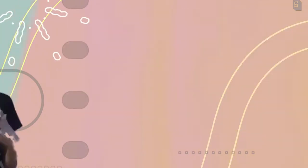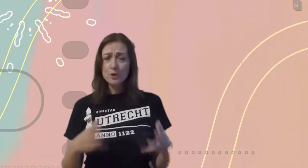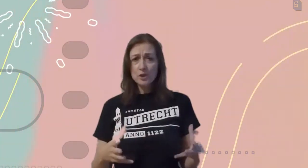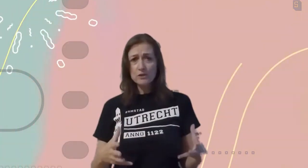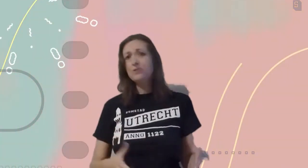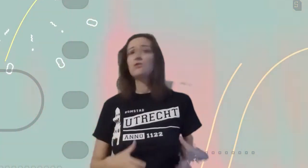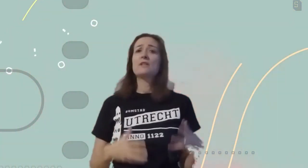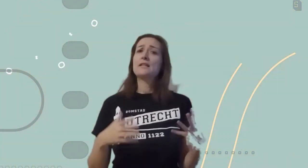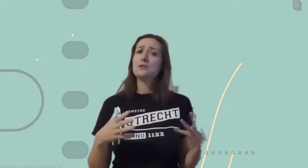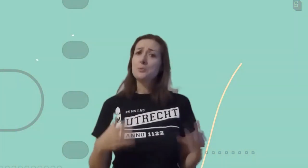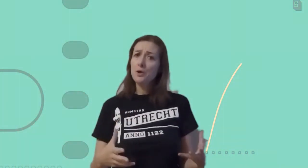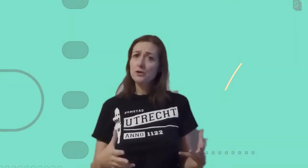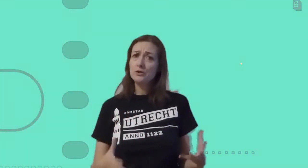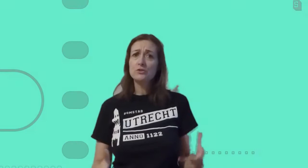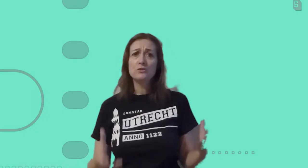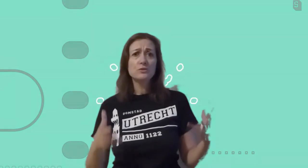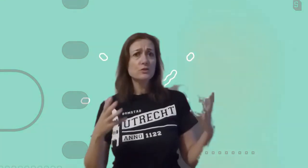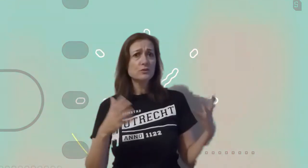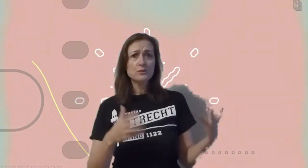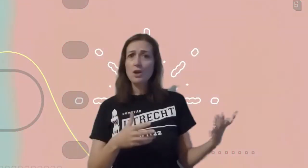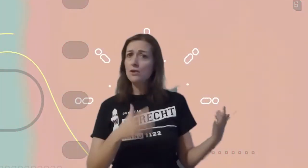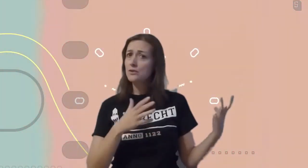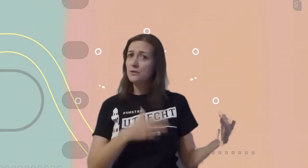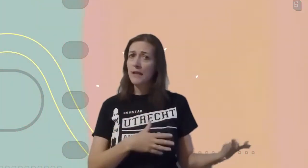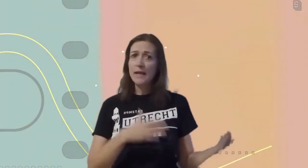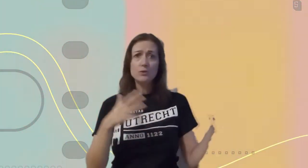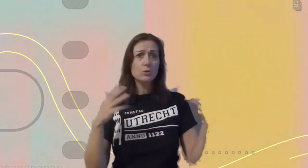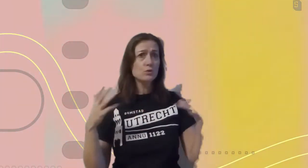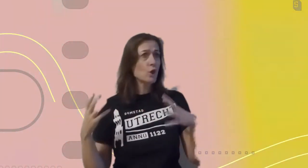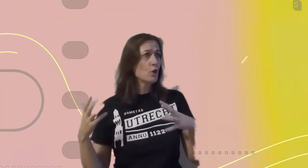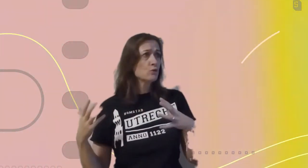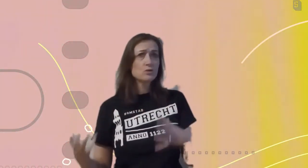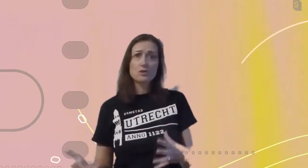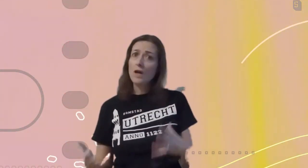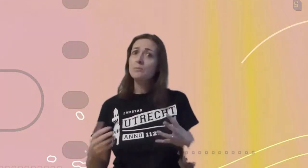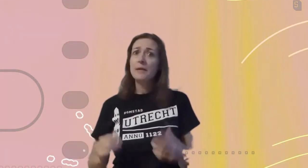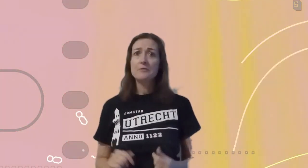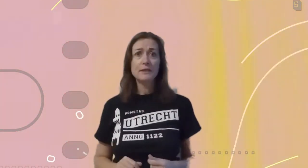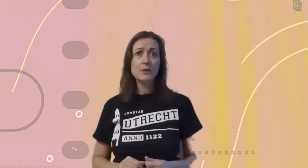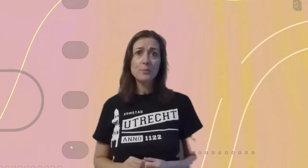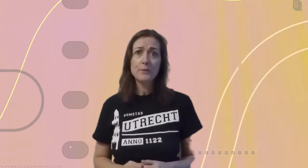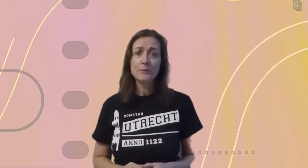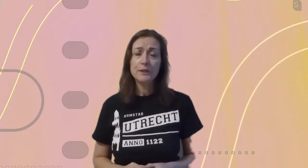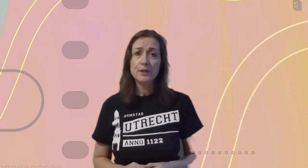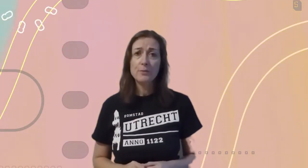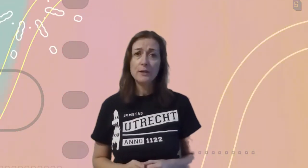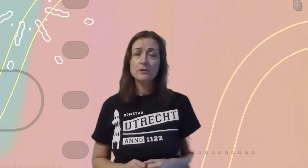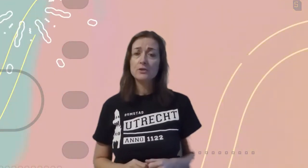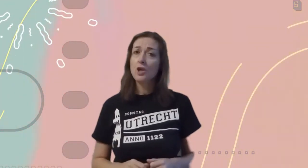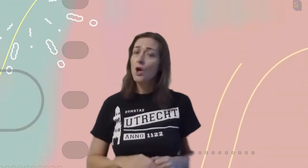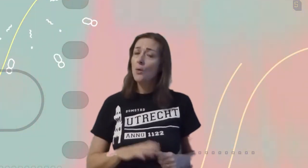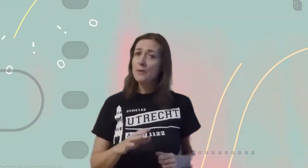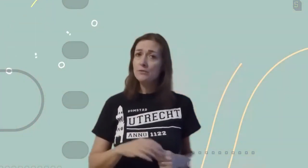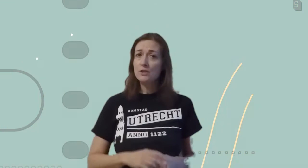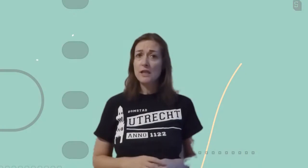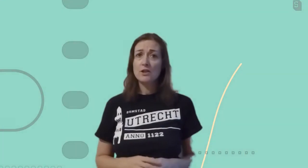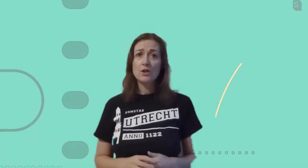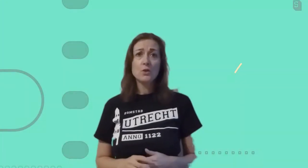zijn prachtige kastelen er is prachtige natuur dus van alles van ijsgrot tot een zoutmijn waar een heel pretpark ingebouwd is ook heel veel steden kan